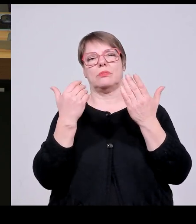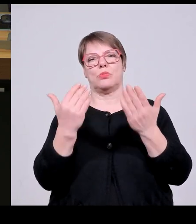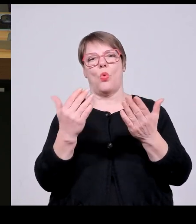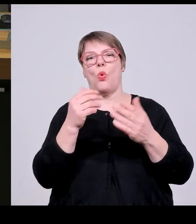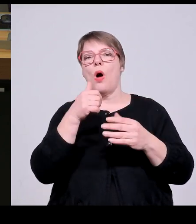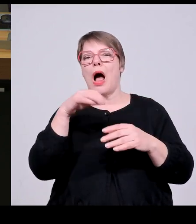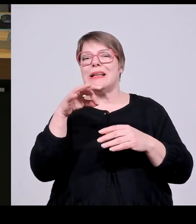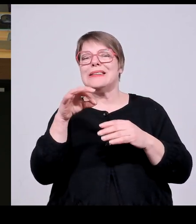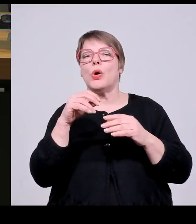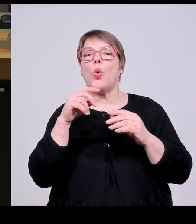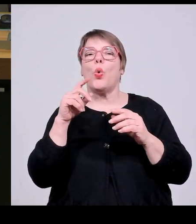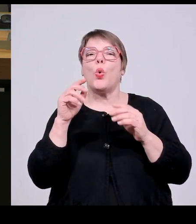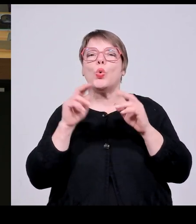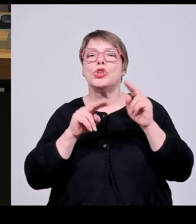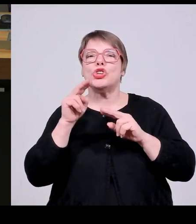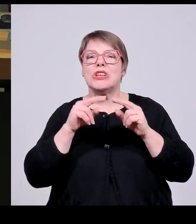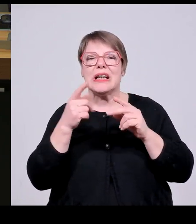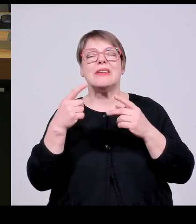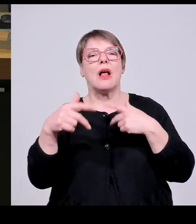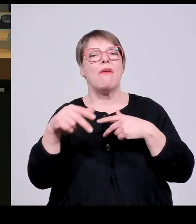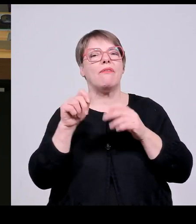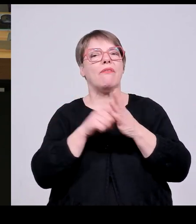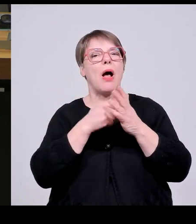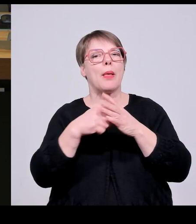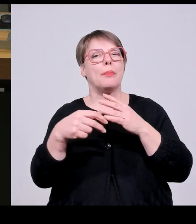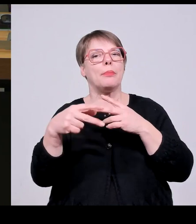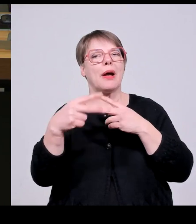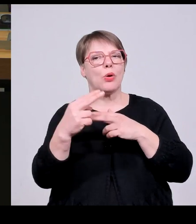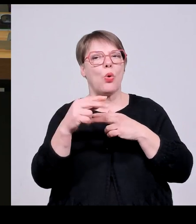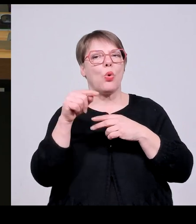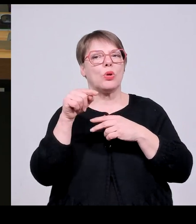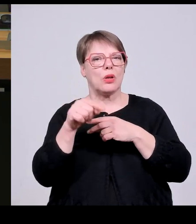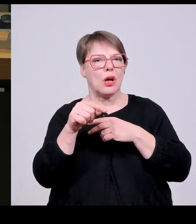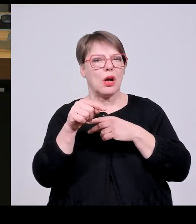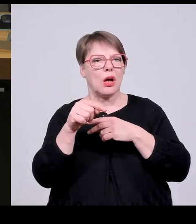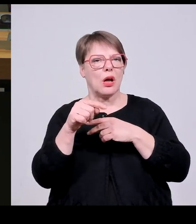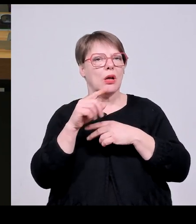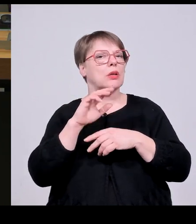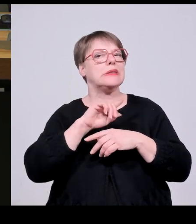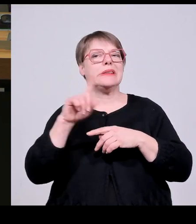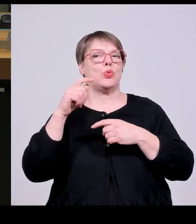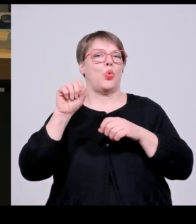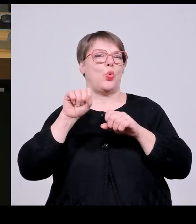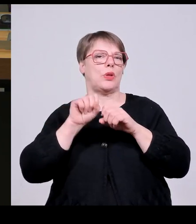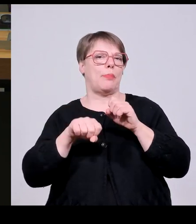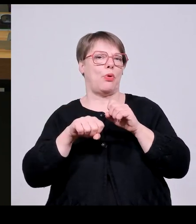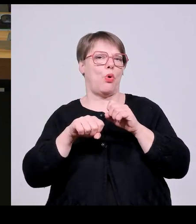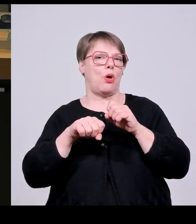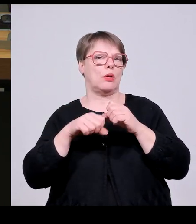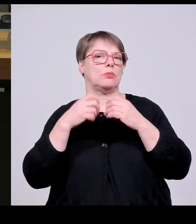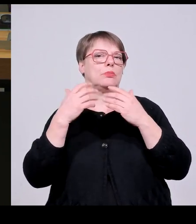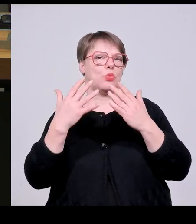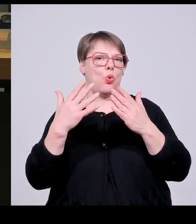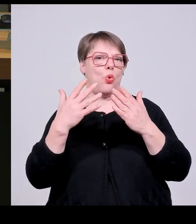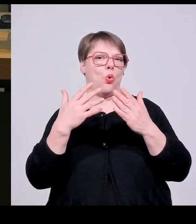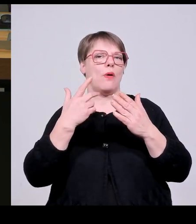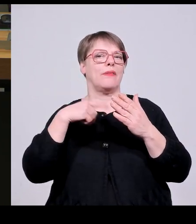ein späteres Verabschieden dieses Gesetzes sozusagen verhindern würde, dass anschließend demokratisch legitimierte, also wieder neu